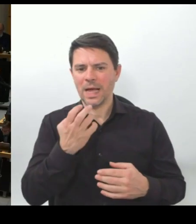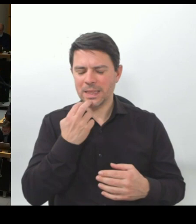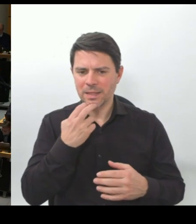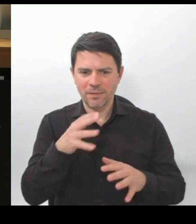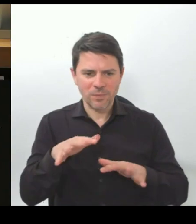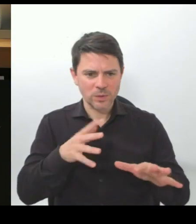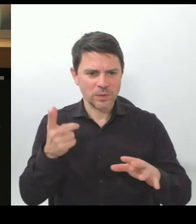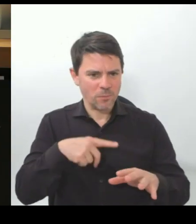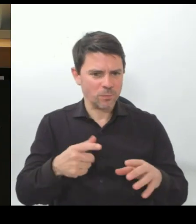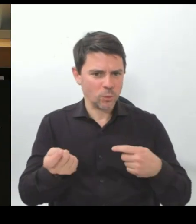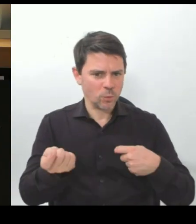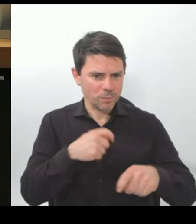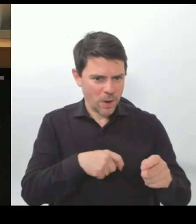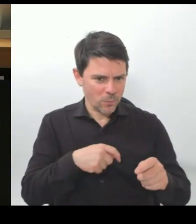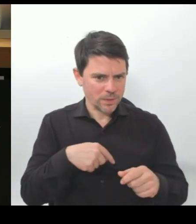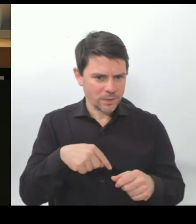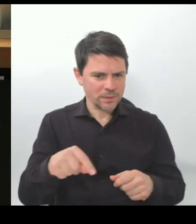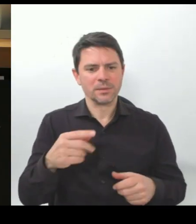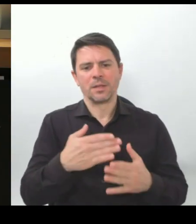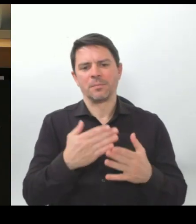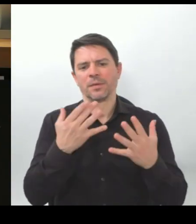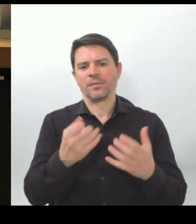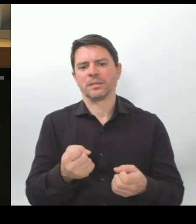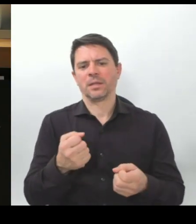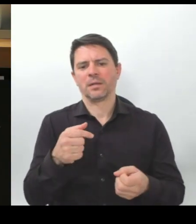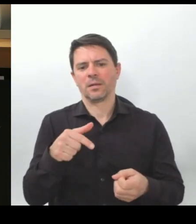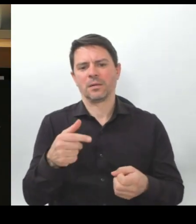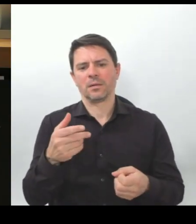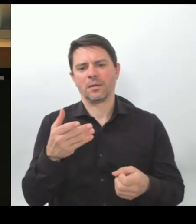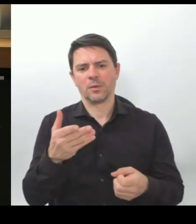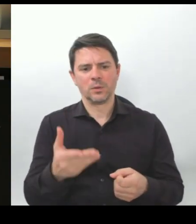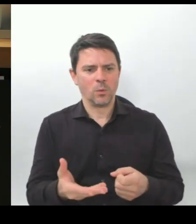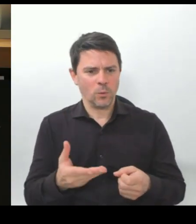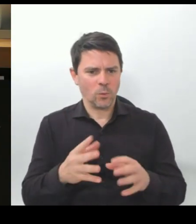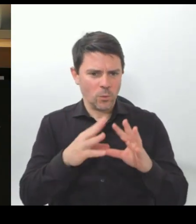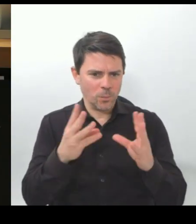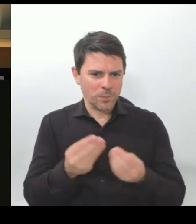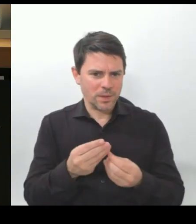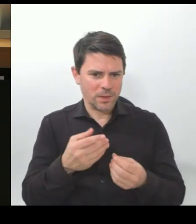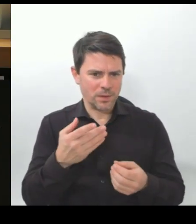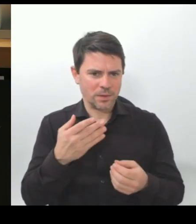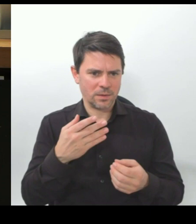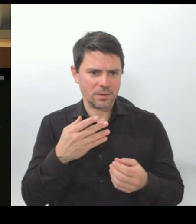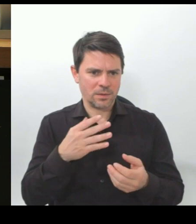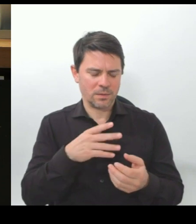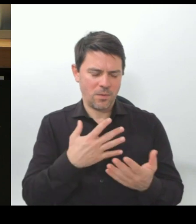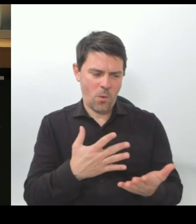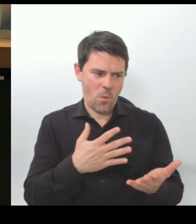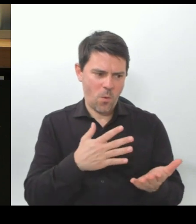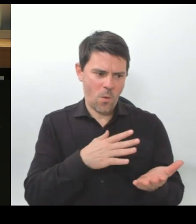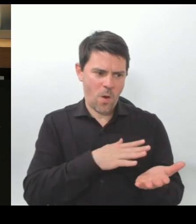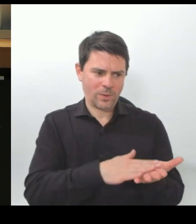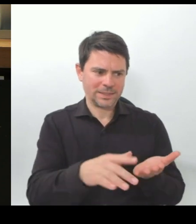Die Versprechen, die Versprechen, die damit verbunden sind, die sie kommuniziert haben. Wenrden auch nicht eingehalten werden, wenn man die